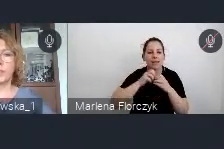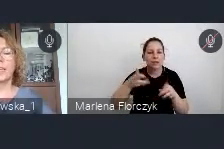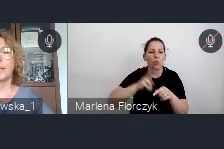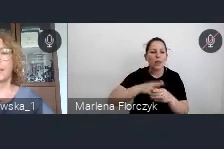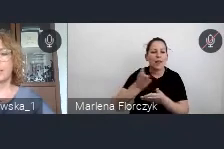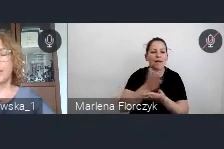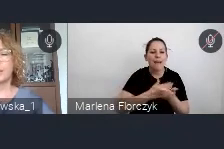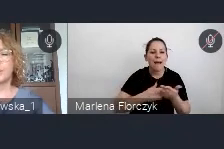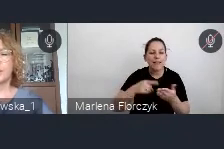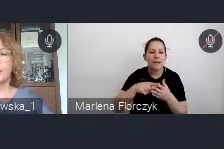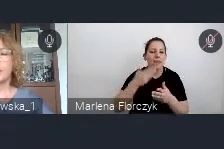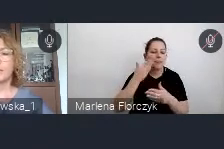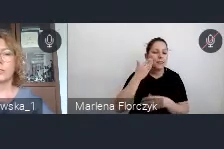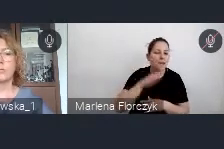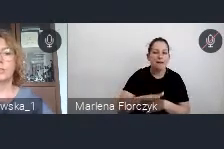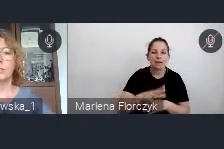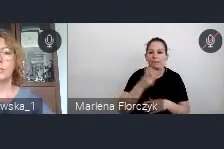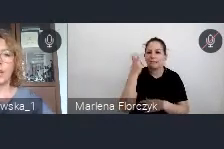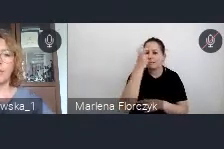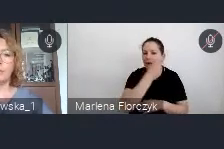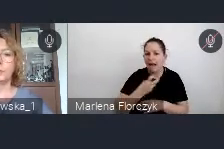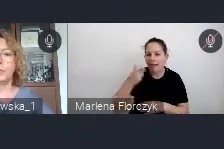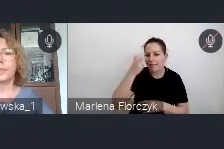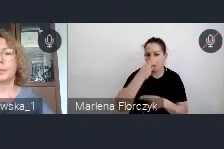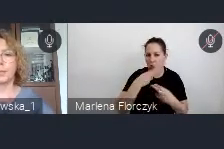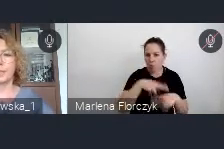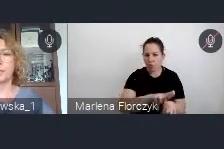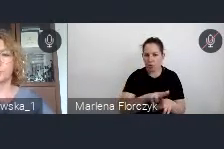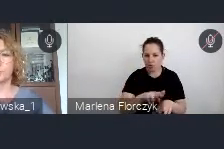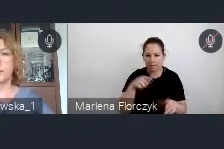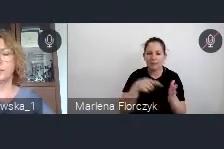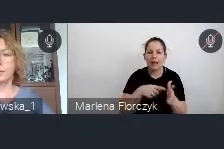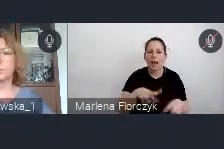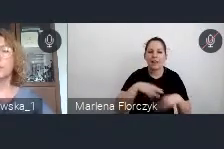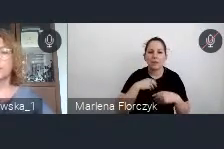jest najbardziej zainteresowany udziałem w Misji Adaptacja do Zmian Klimatu.